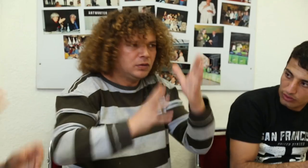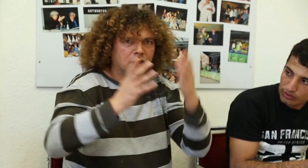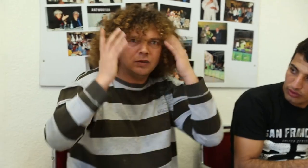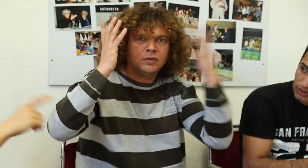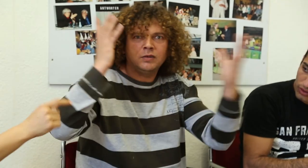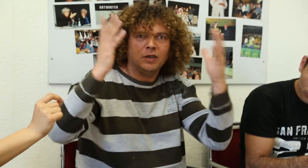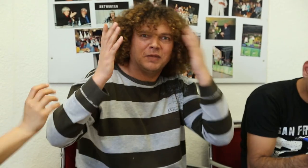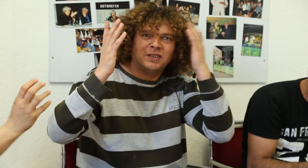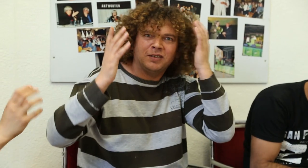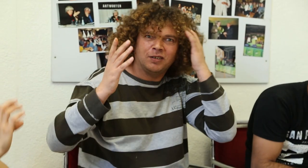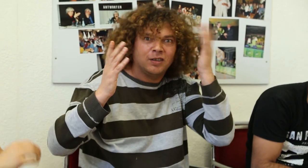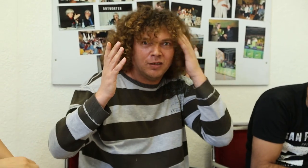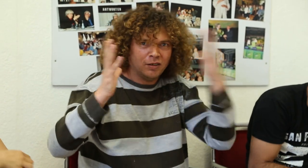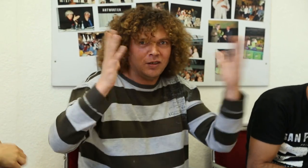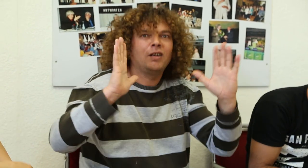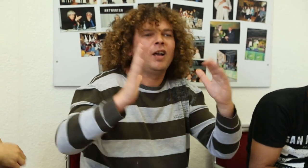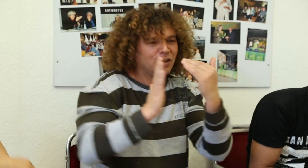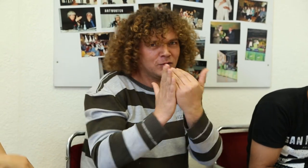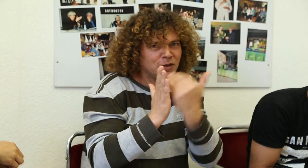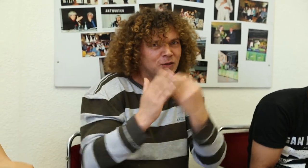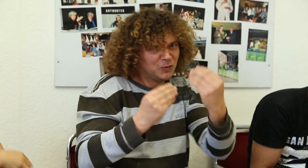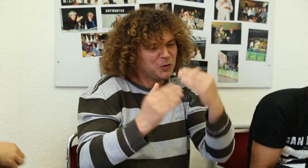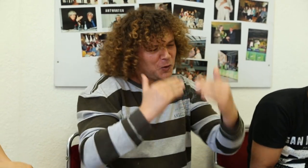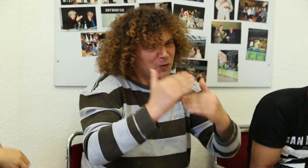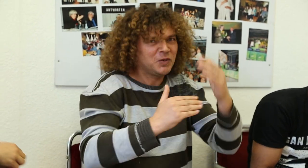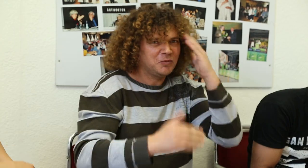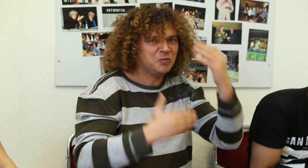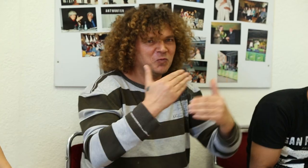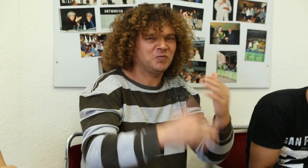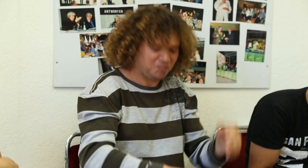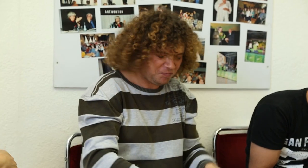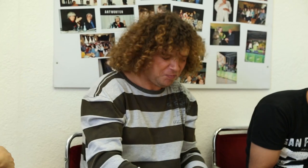Ich brauche Zeit zum Lernen... Mein Kopf braucht etwas Zeit.